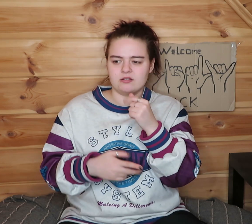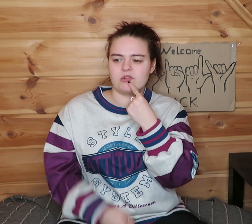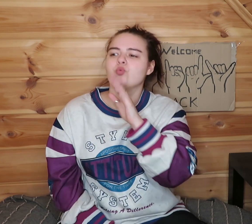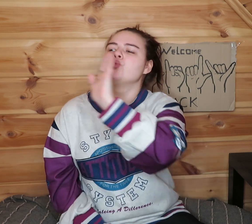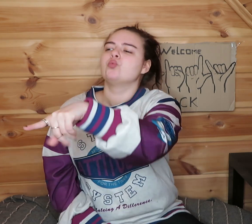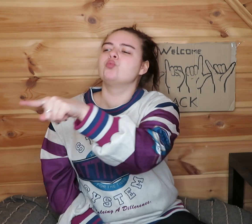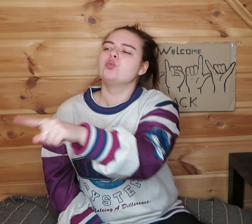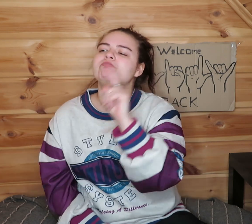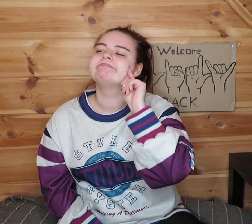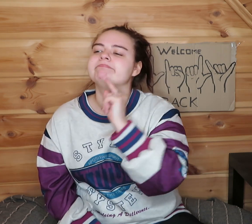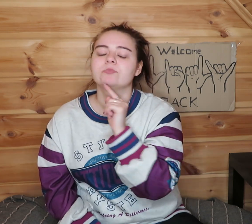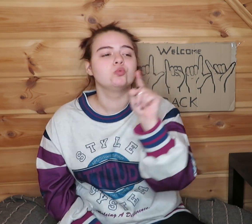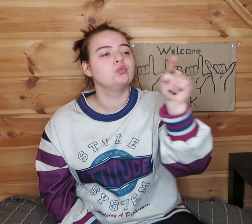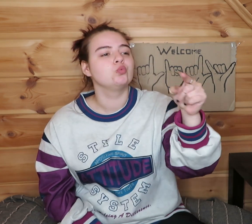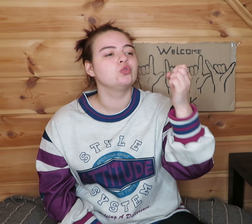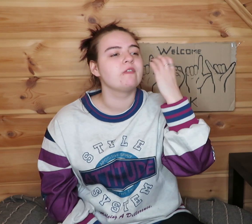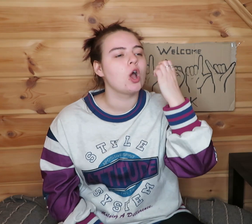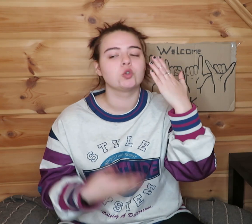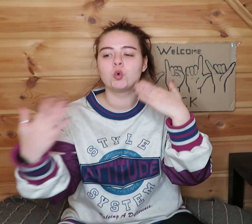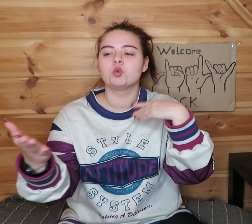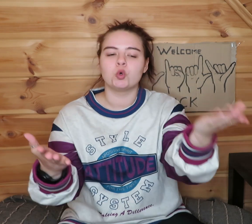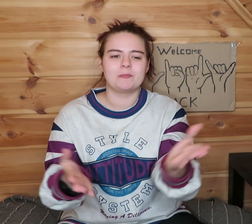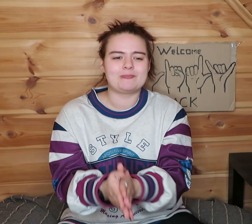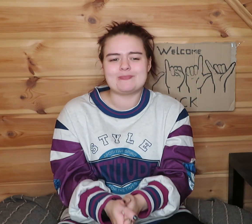Nicht bestimmen wer gehörlos oder schwerhörig ist.